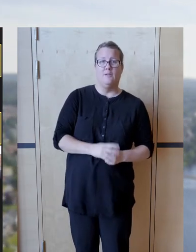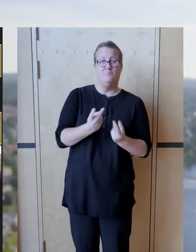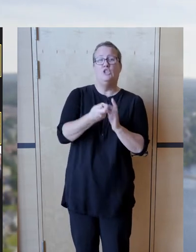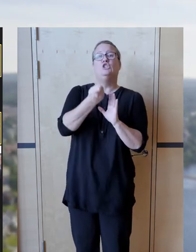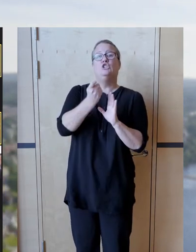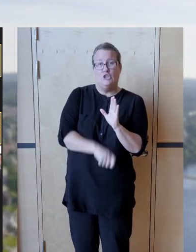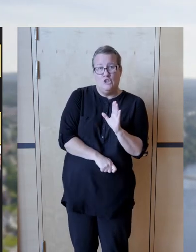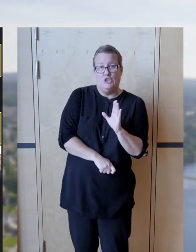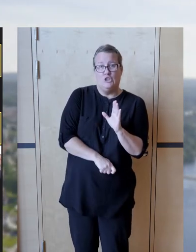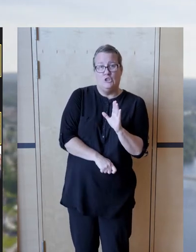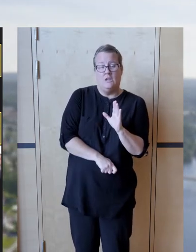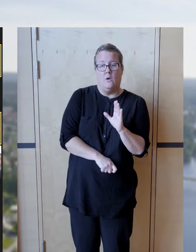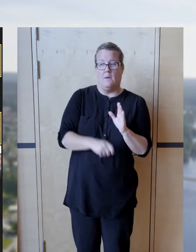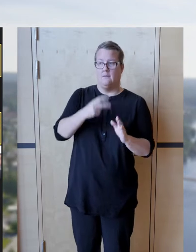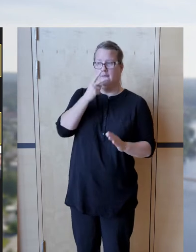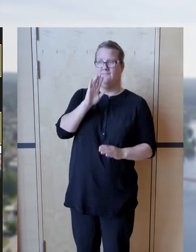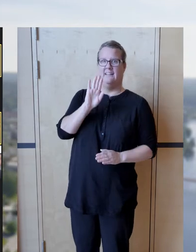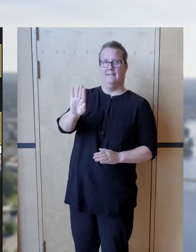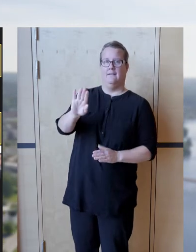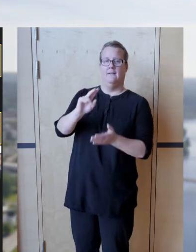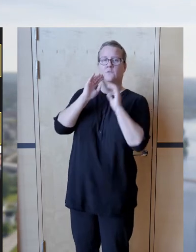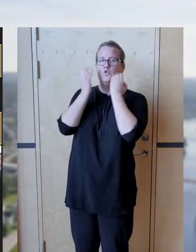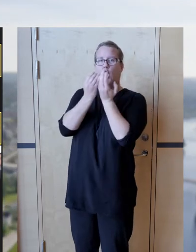Socialkontoret för förvaltning Att hålla dem vid 3